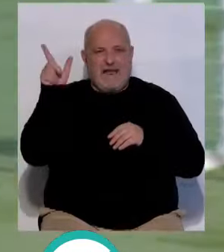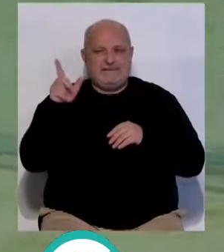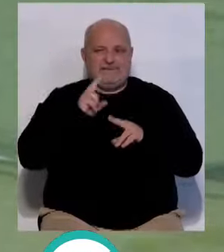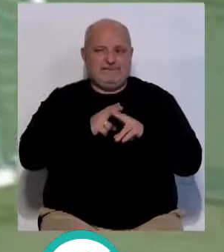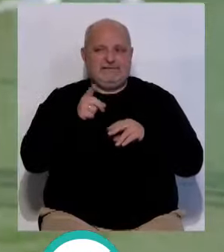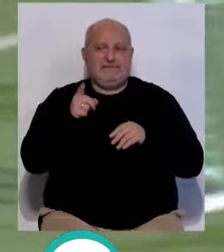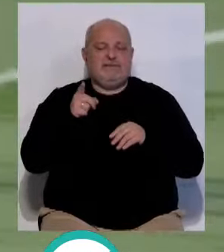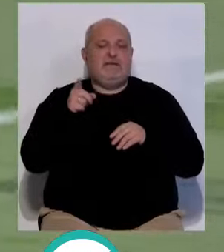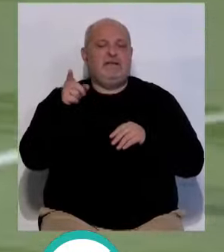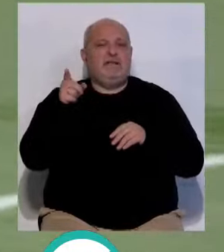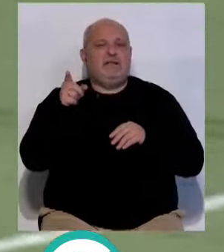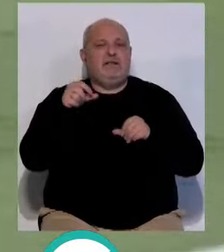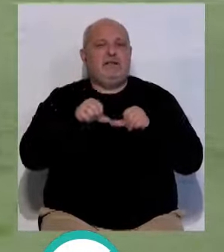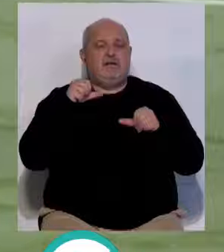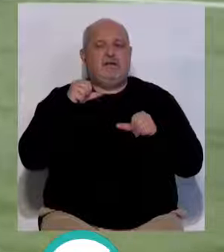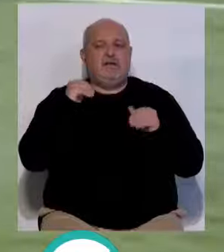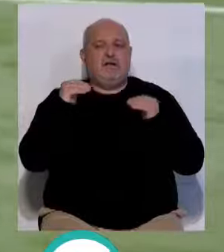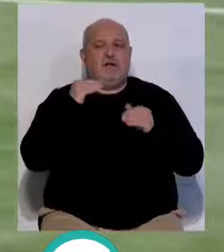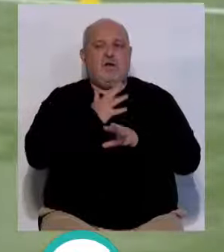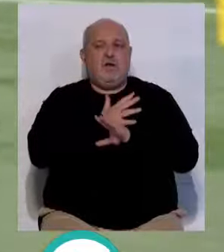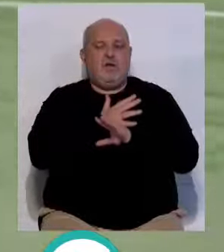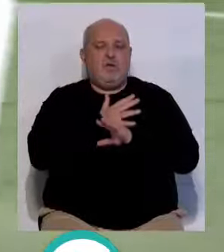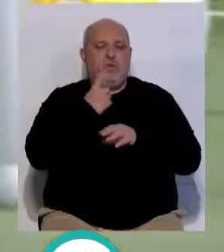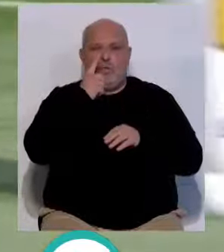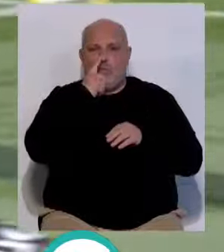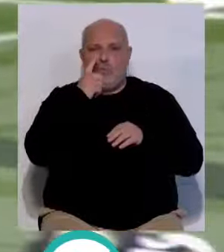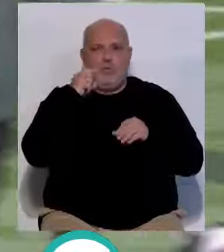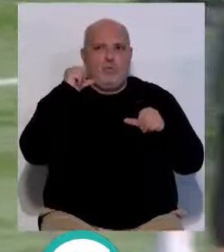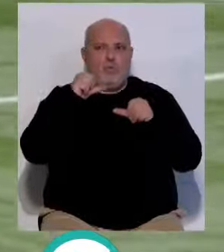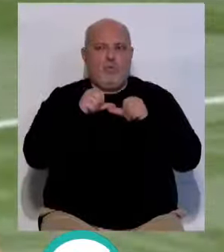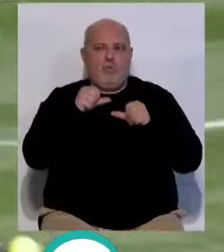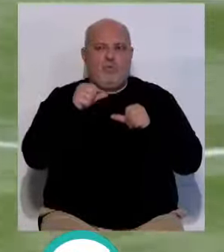un futbolista que durante el verano se tardó una enormidad en cerrar ese acuerdo para que